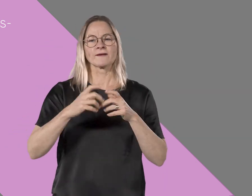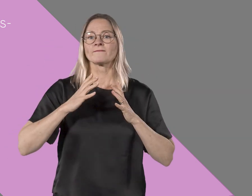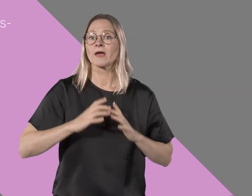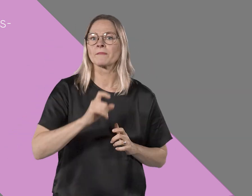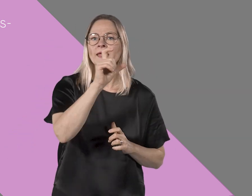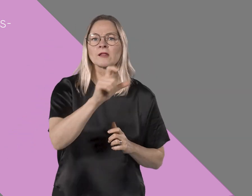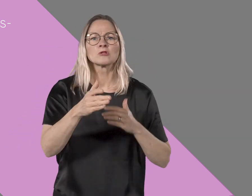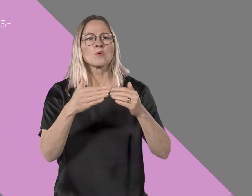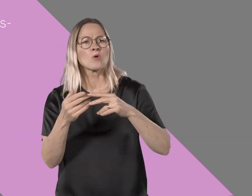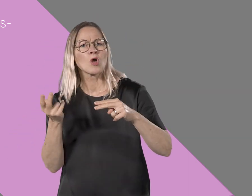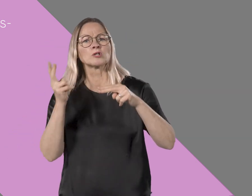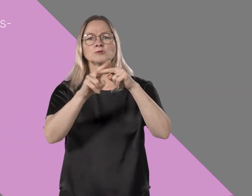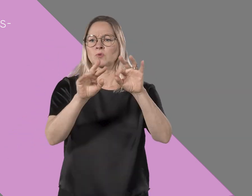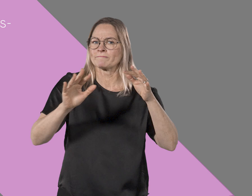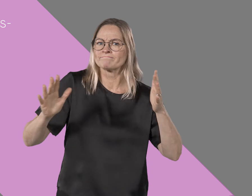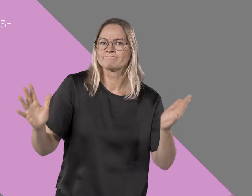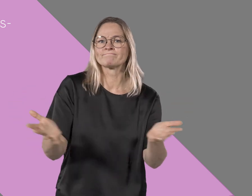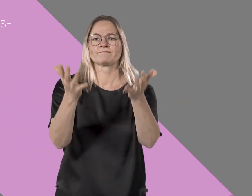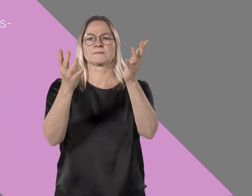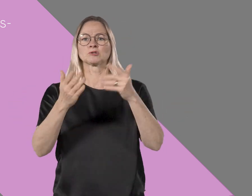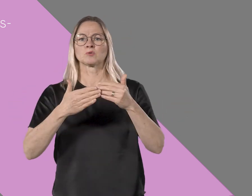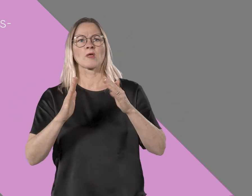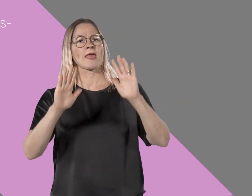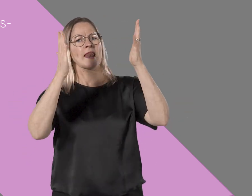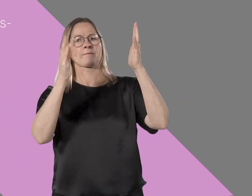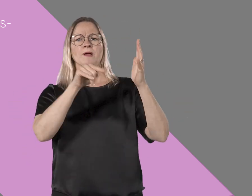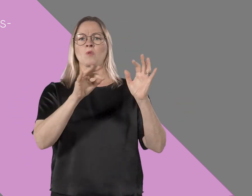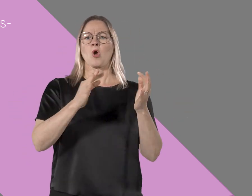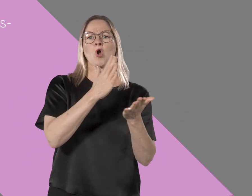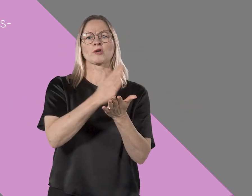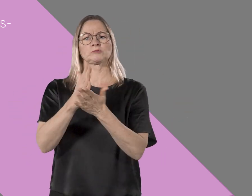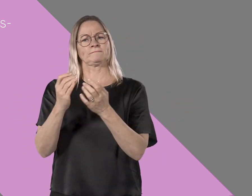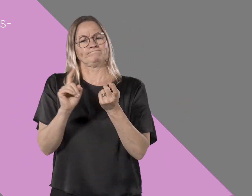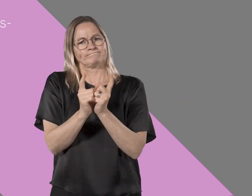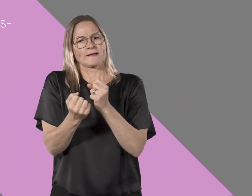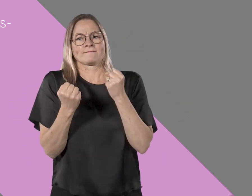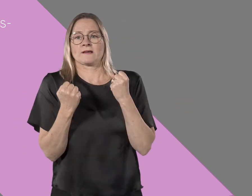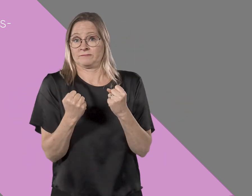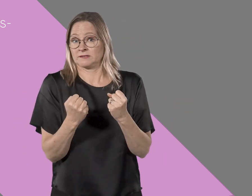vammaisten henkilöiden työllisyyden edistämiseksi - ja oikeuksien vahvistamiseksi työelämässä.